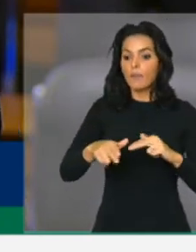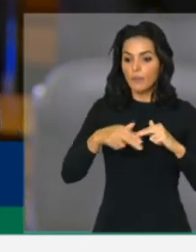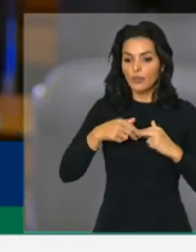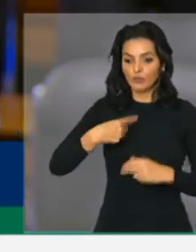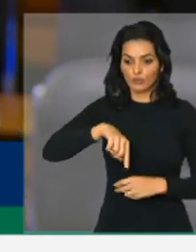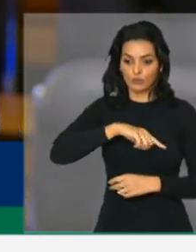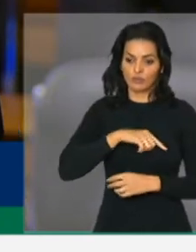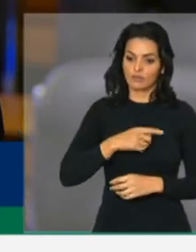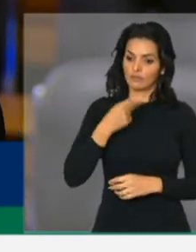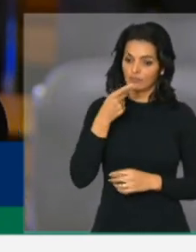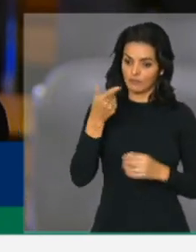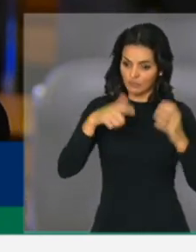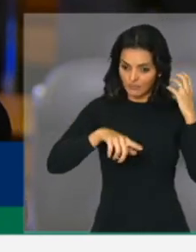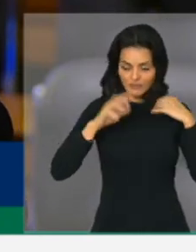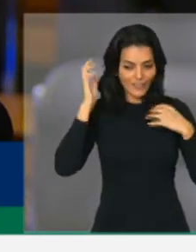DA SOCIEDADE QUE FORAM